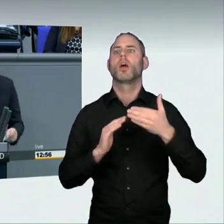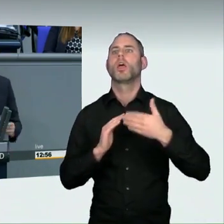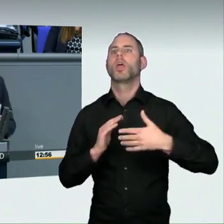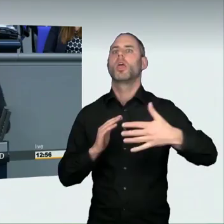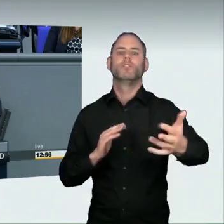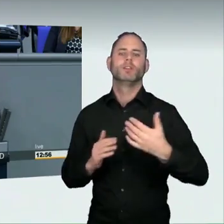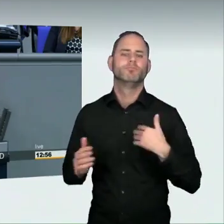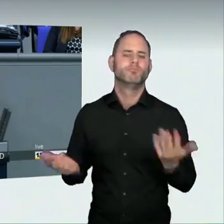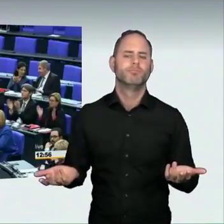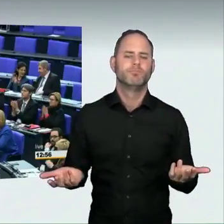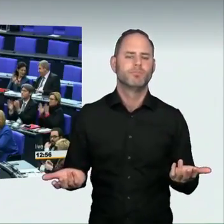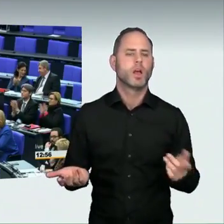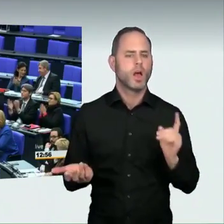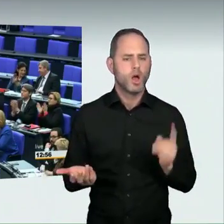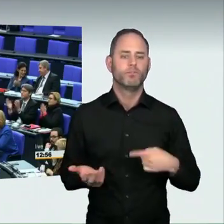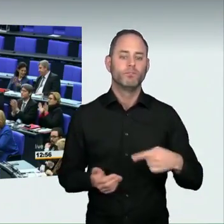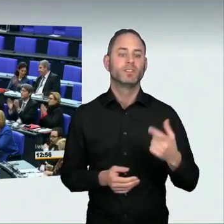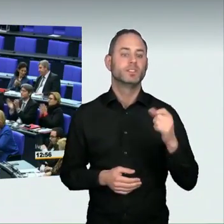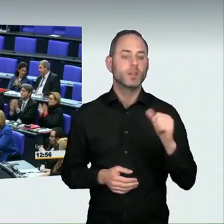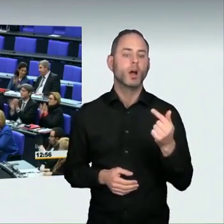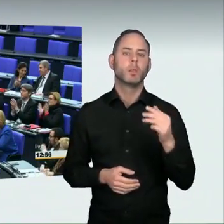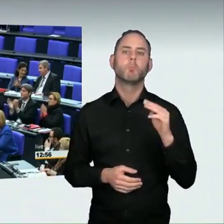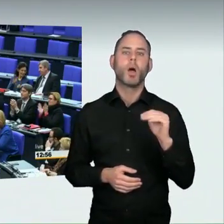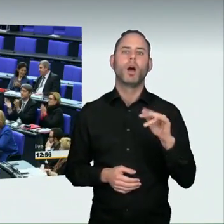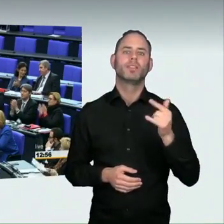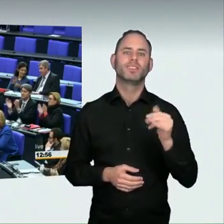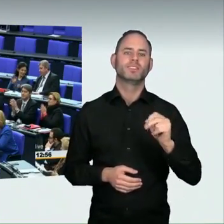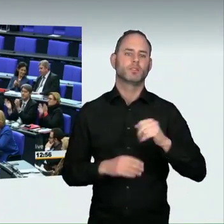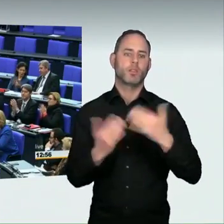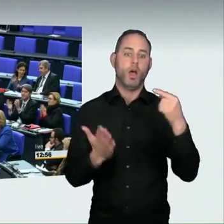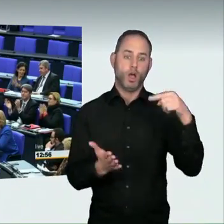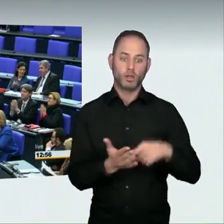meine sehr geehrten Damen und Herren. Vielen Dank für die Aufmerksamkeit. (Applaus)